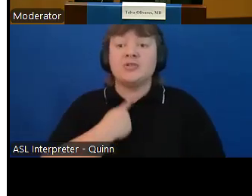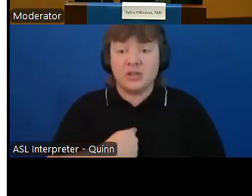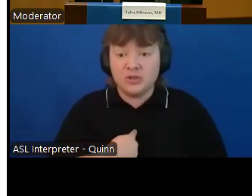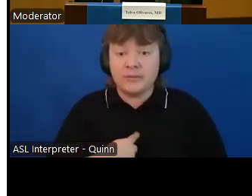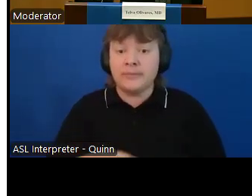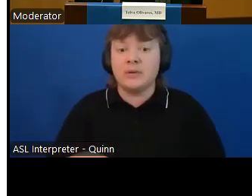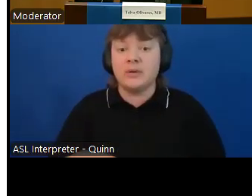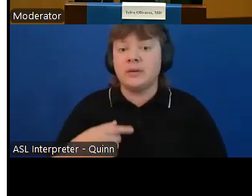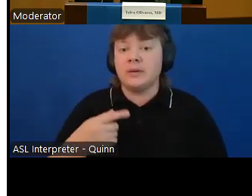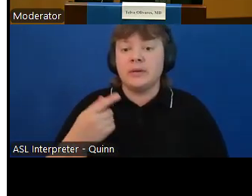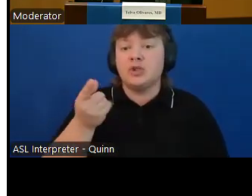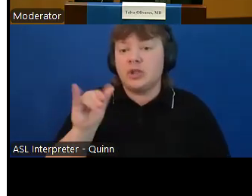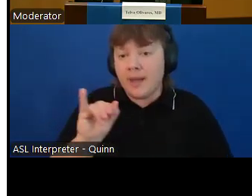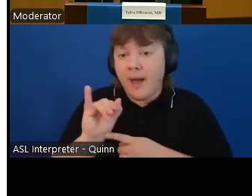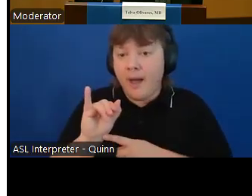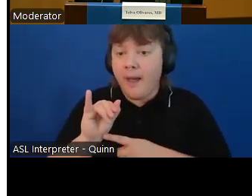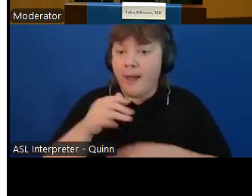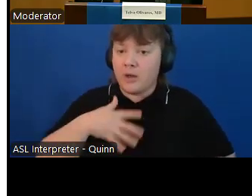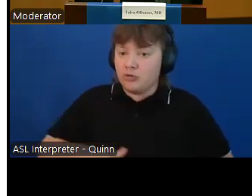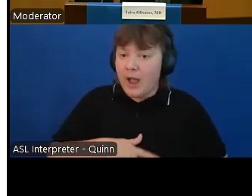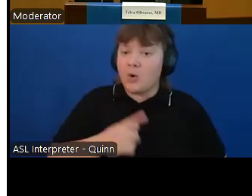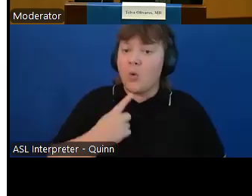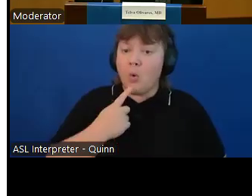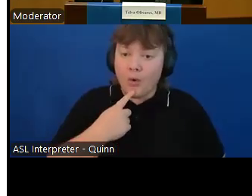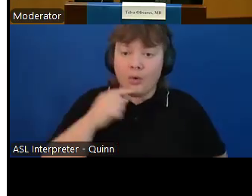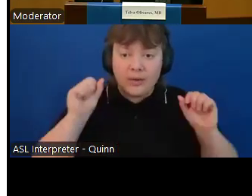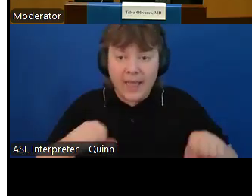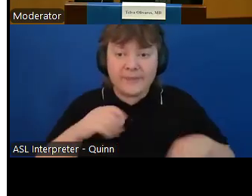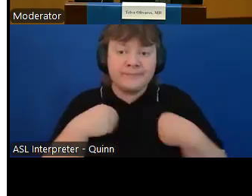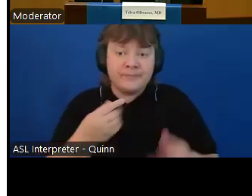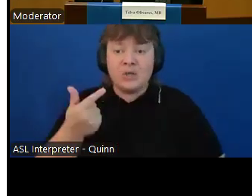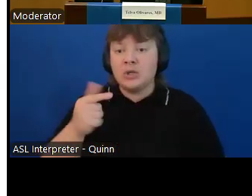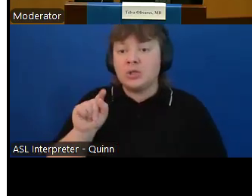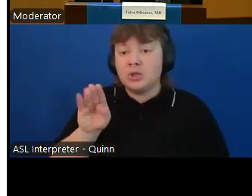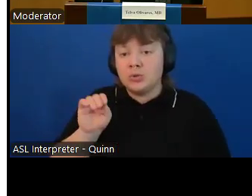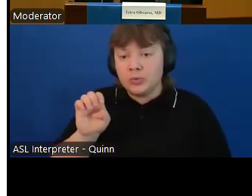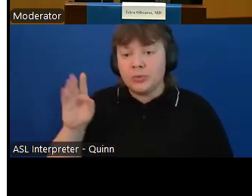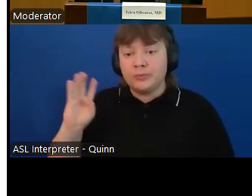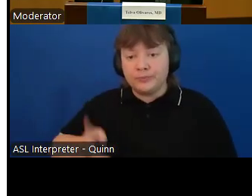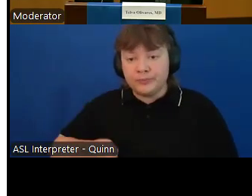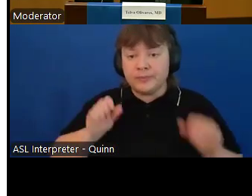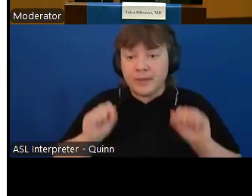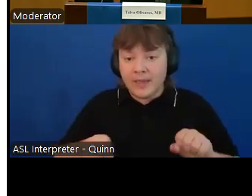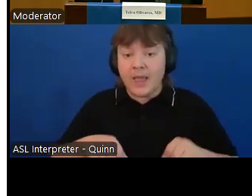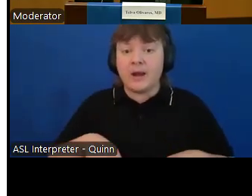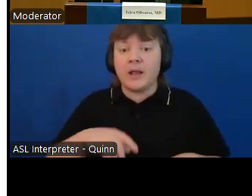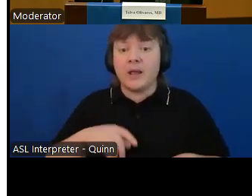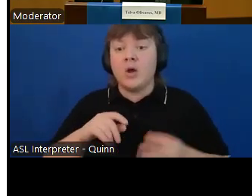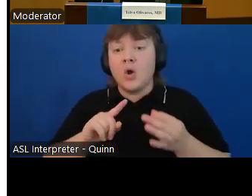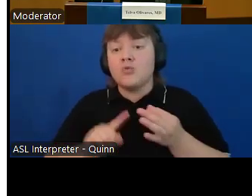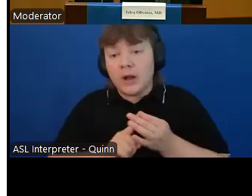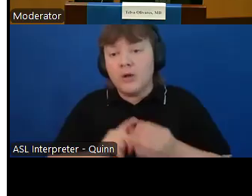GI tract generally orally it can be delivered by G tube gastric tube. It can be delivered rectily